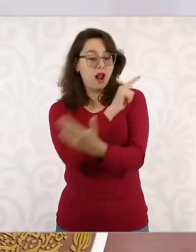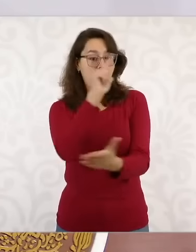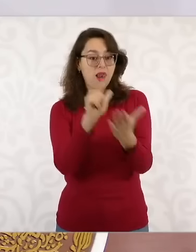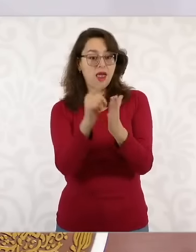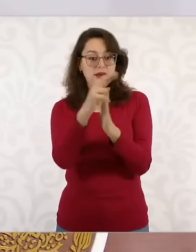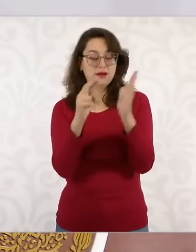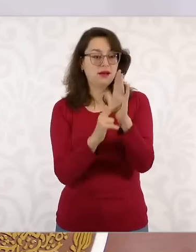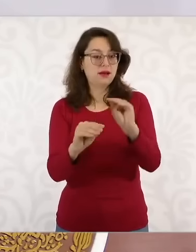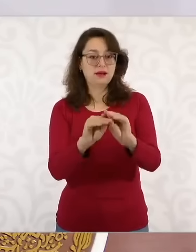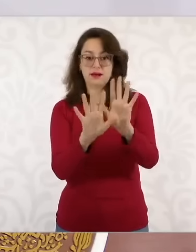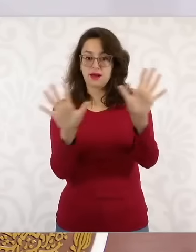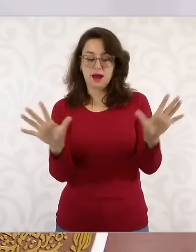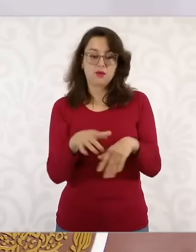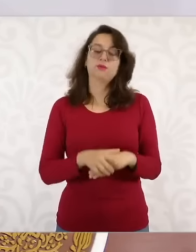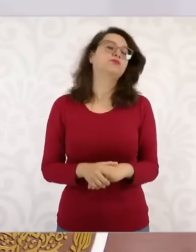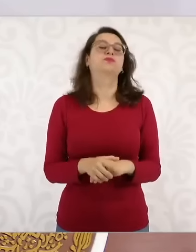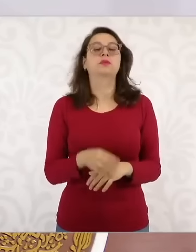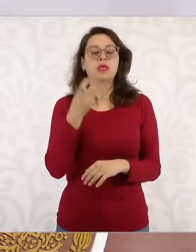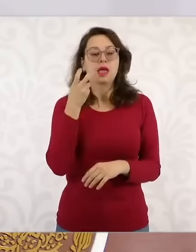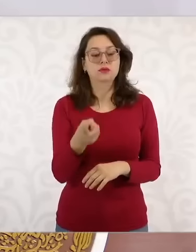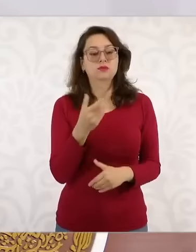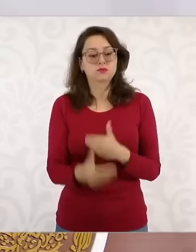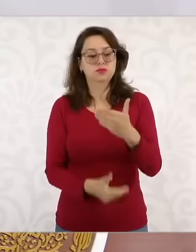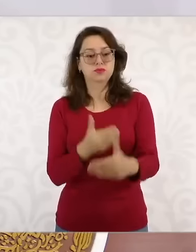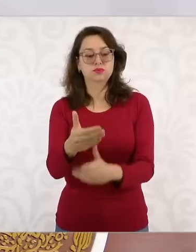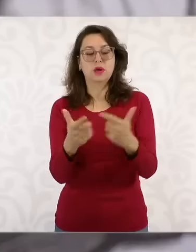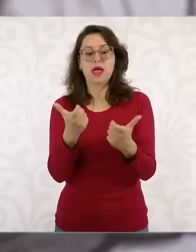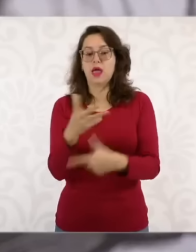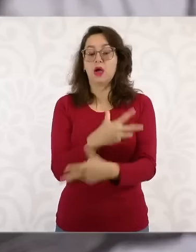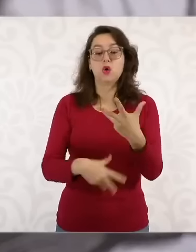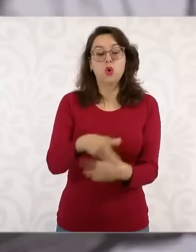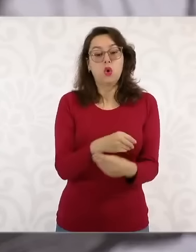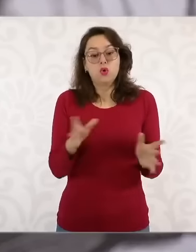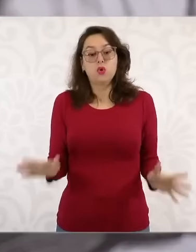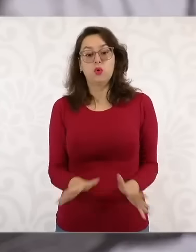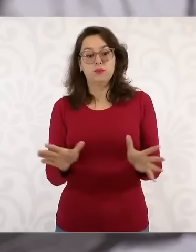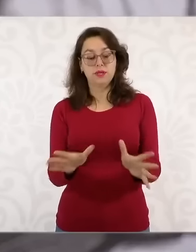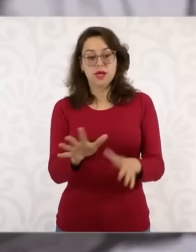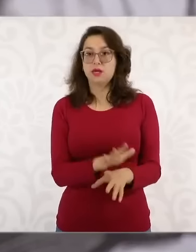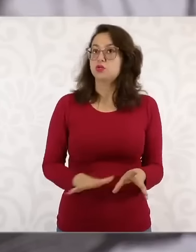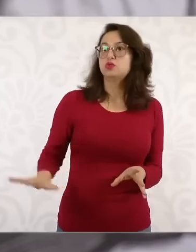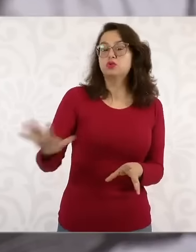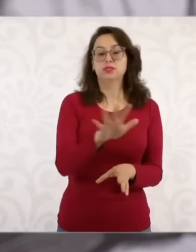eléctrico. Todo esto impulsando el crecimiento económico y por lo tanto social de México. Esto